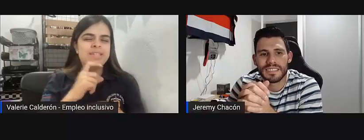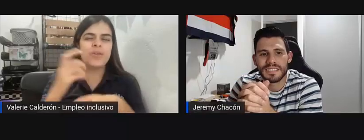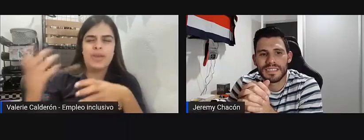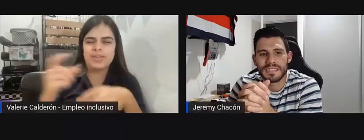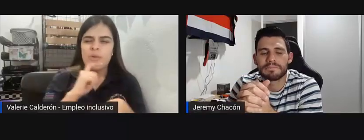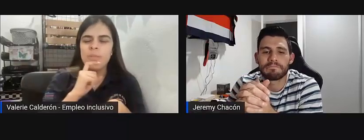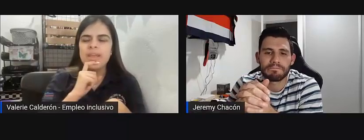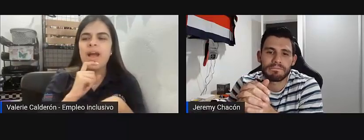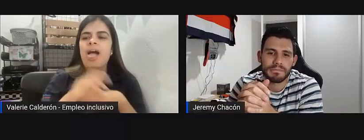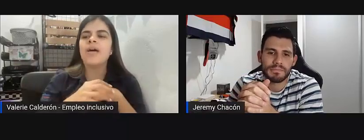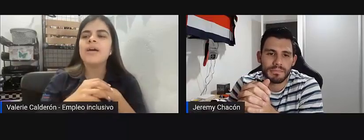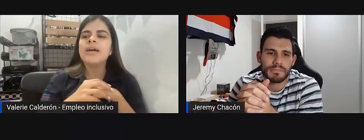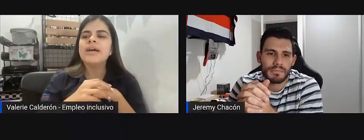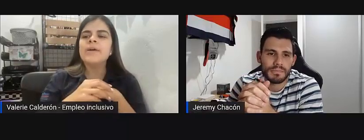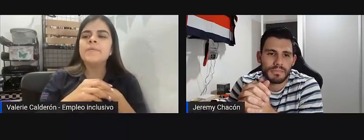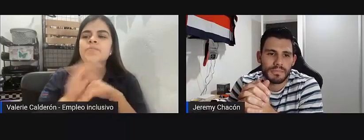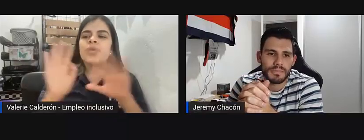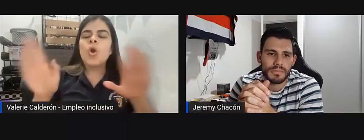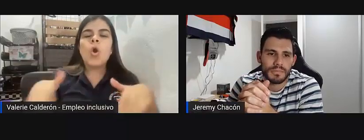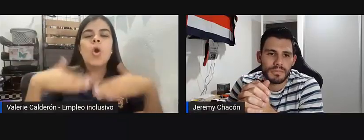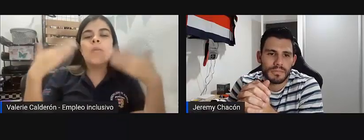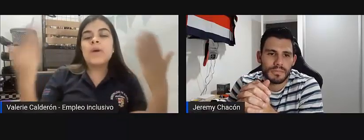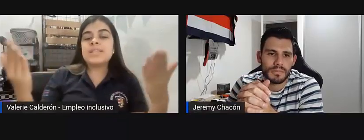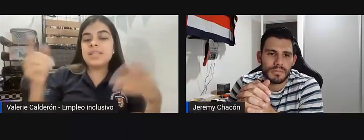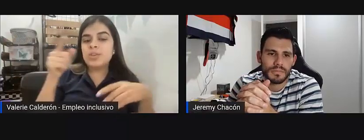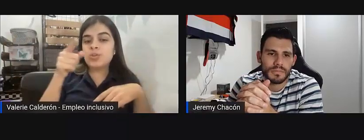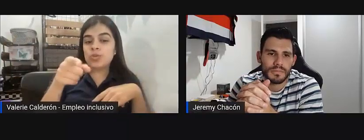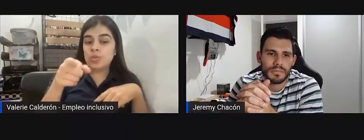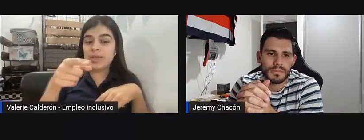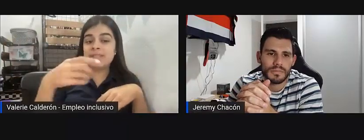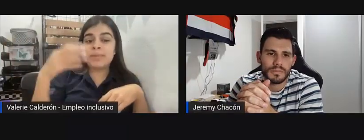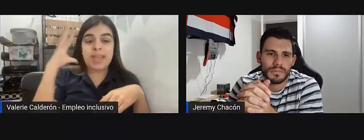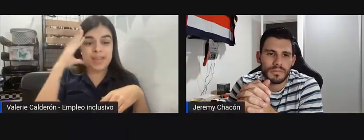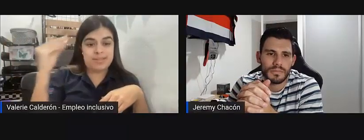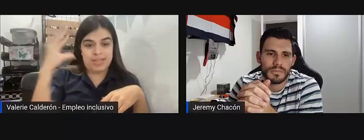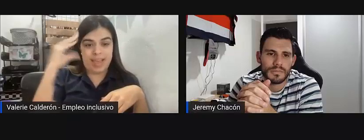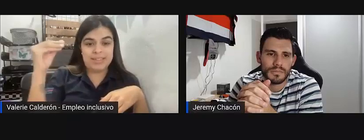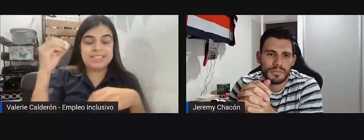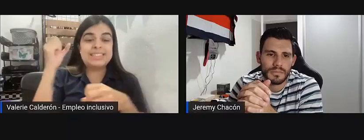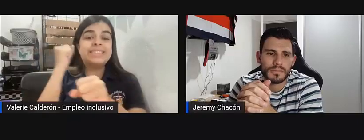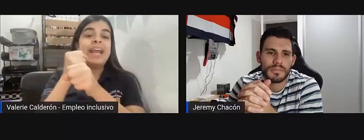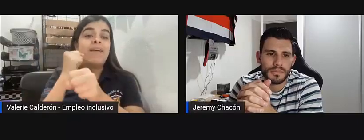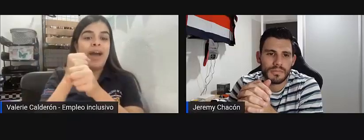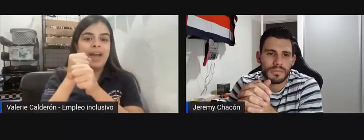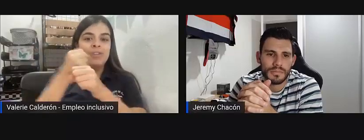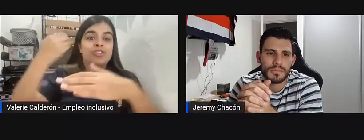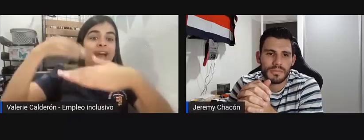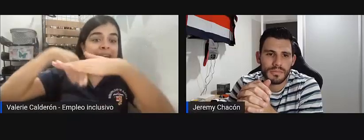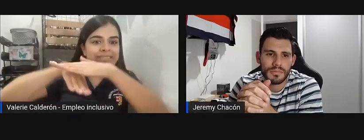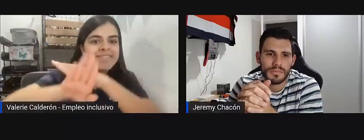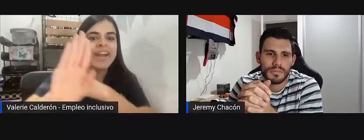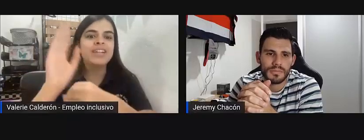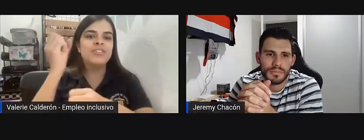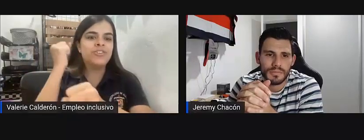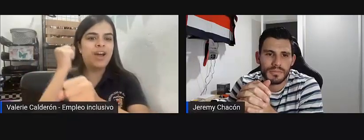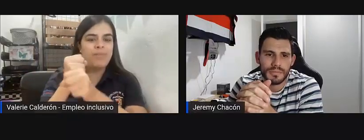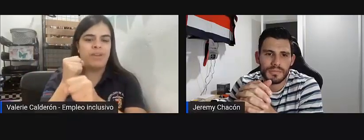difícil o que es complicada Cómo ha sido tu experiencia trabajando Ya entrando al